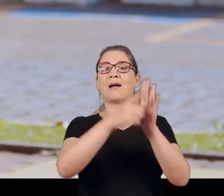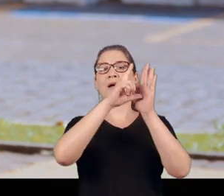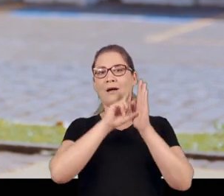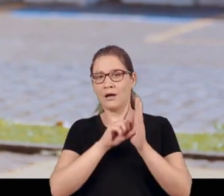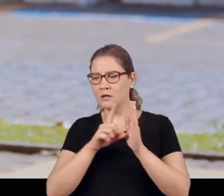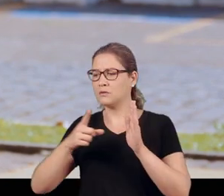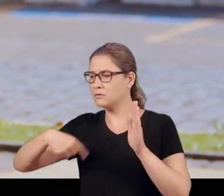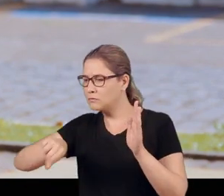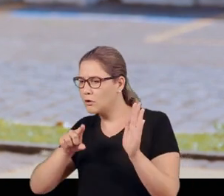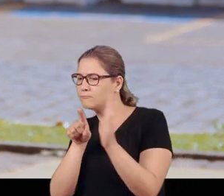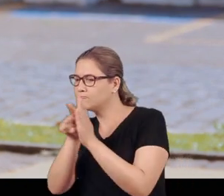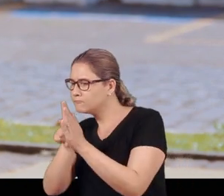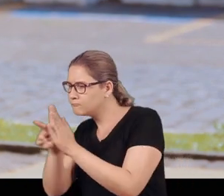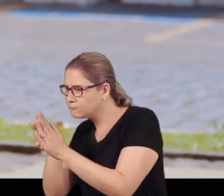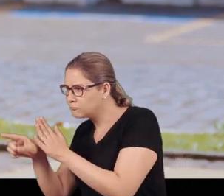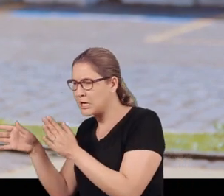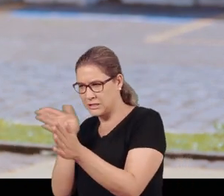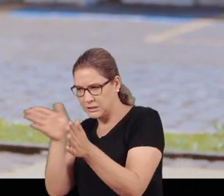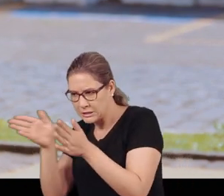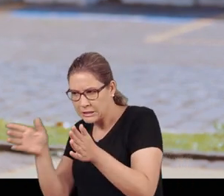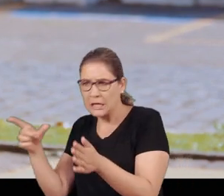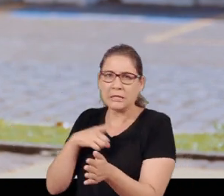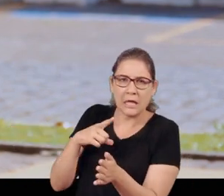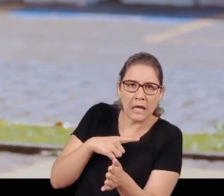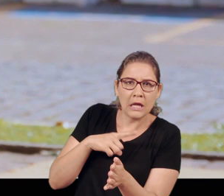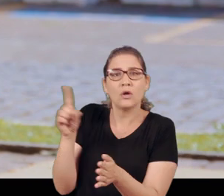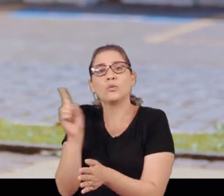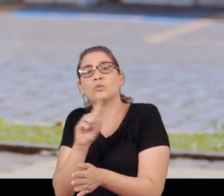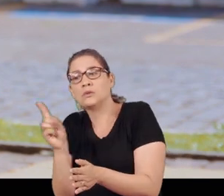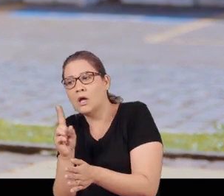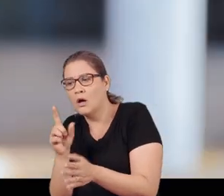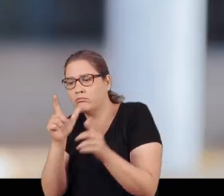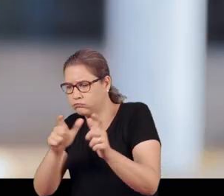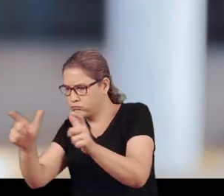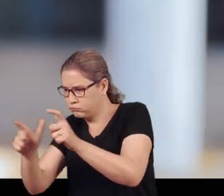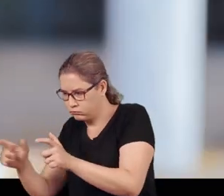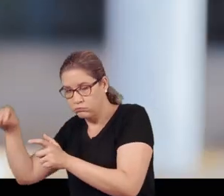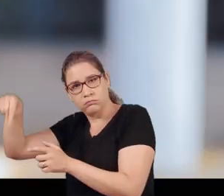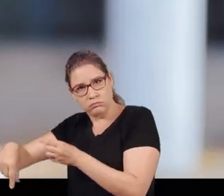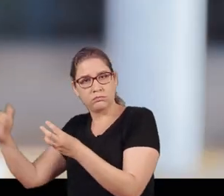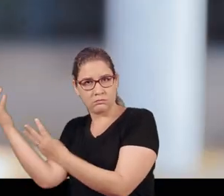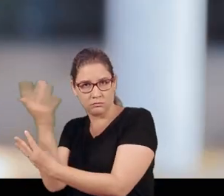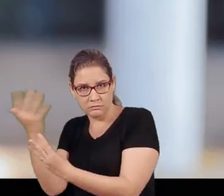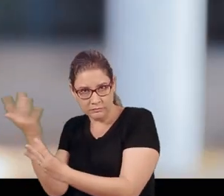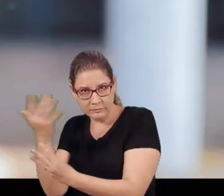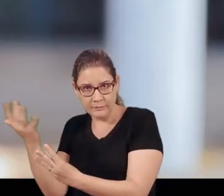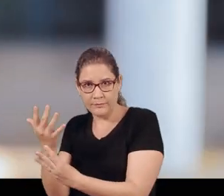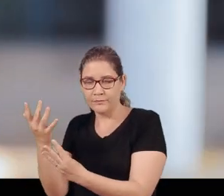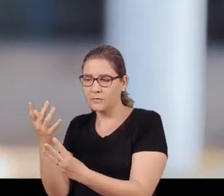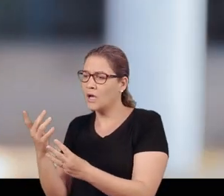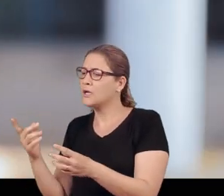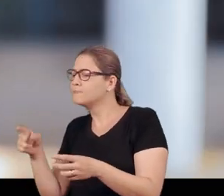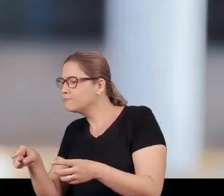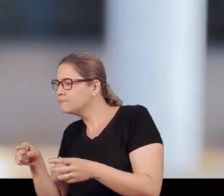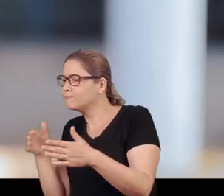verificando as questões de acessibilidade nos espaços onde eles mais circulam dentro da nossa Universidade, buscando eliminar